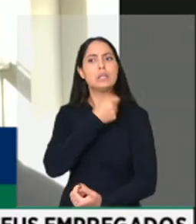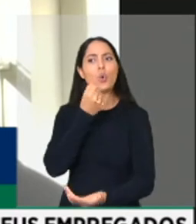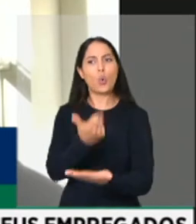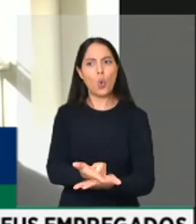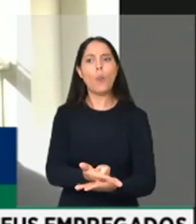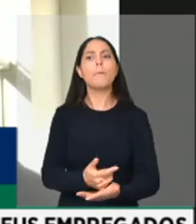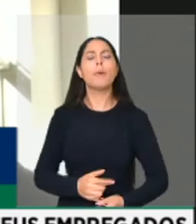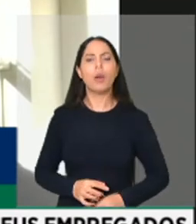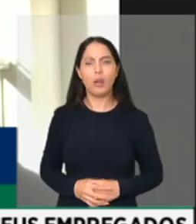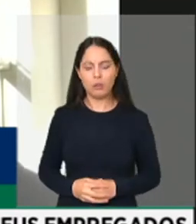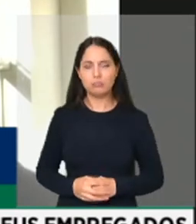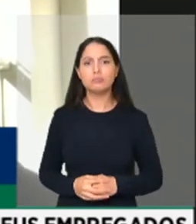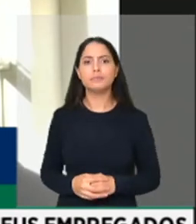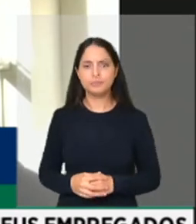COMPRAR A VACINAS PARA QUE... PARA CHEGARMOS ANTES NESSA